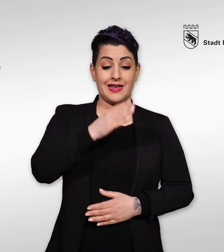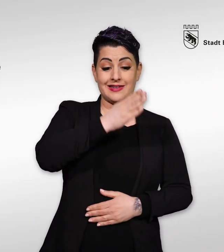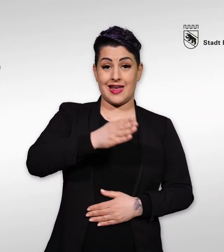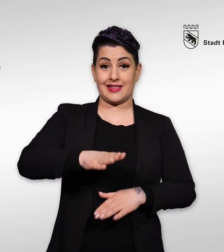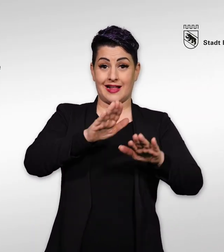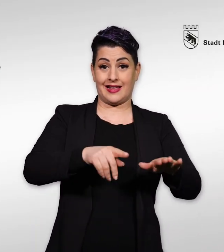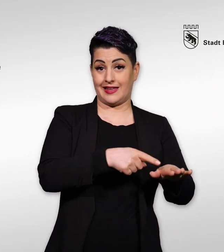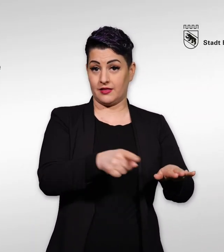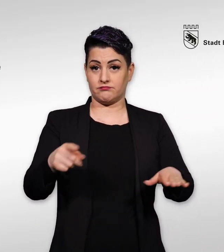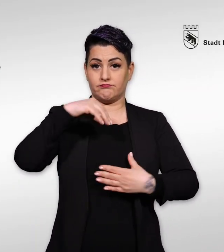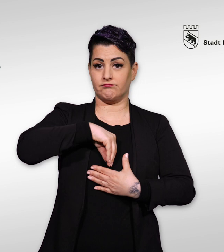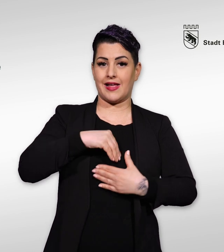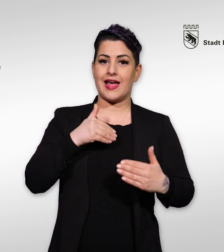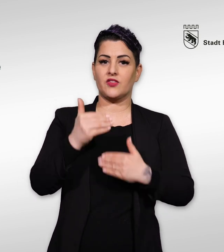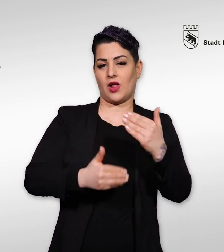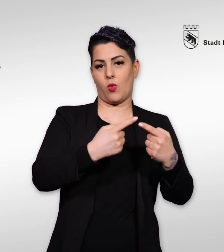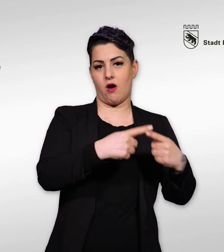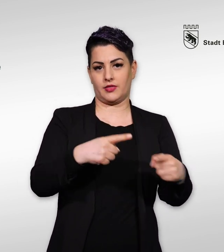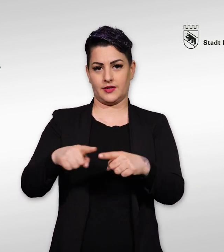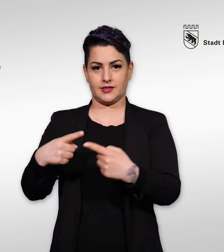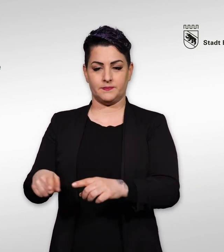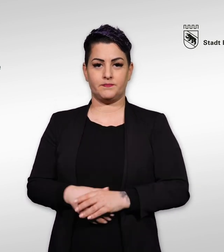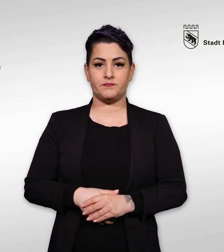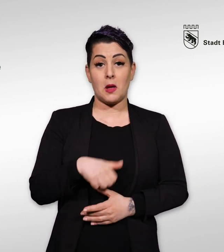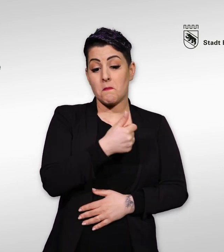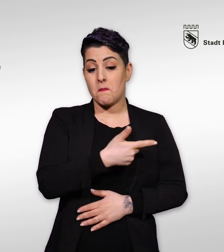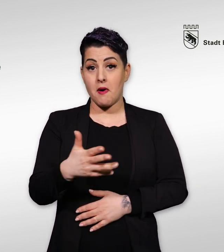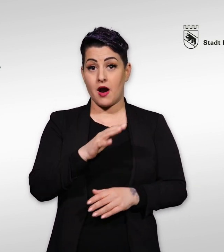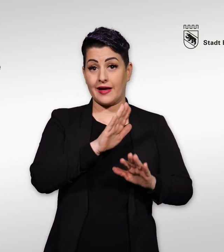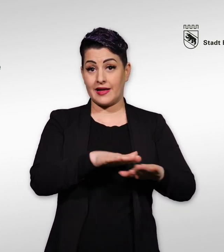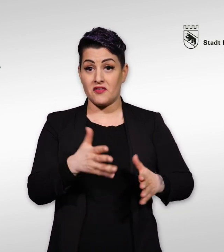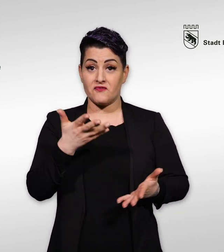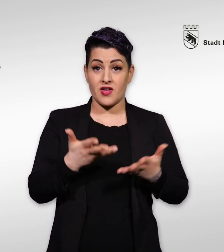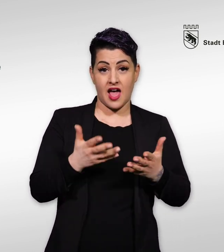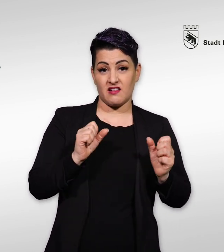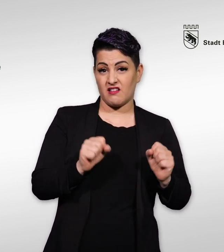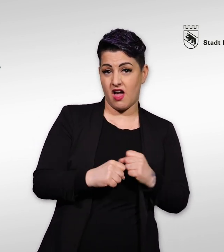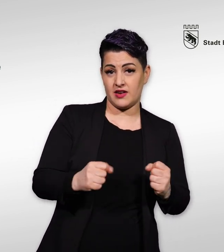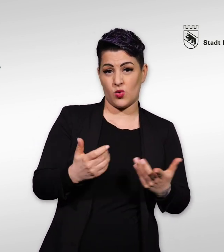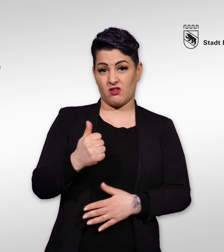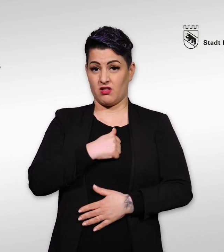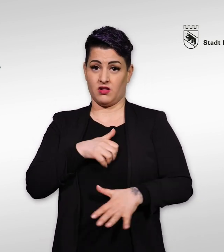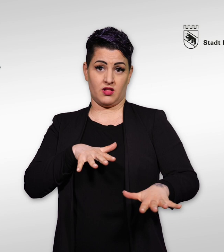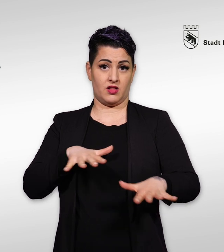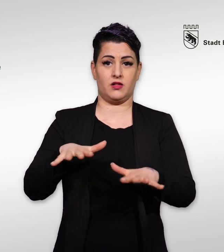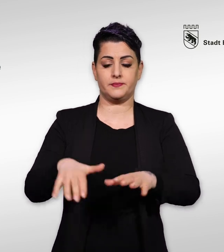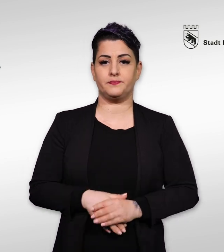Jedes Kind entwickelt sich anders. Manche Kinder scheinen vielleicht sehr ungeschickt oder ängstlich.